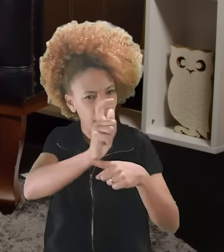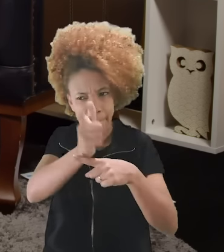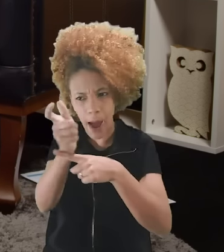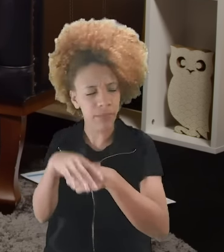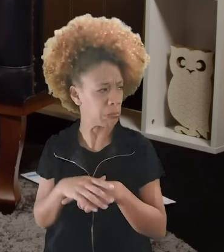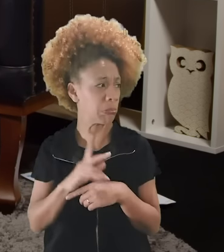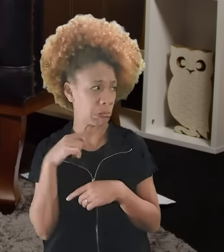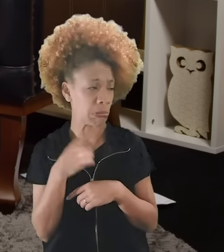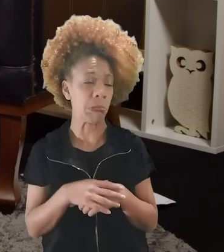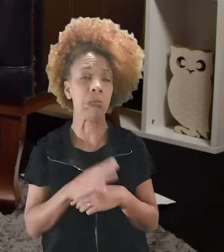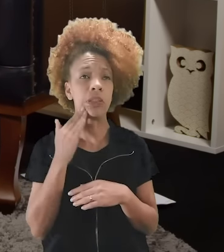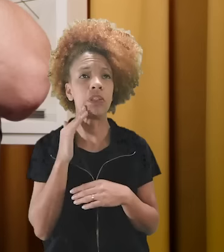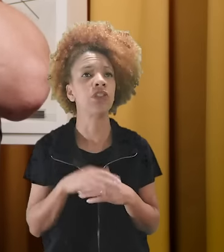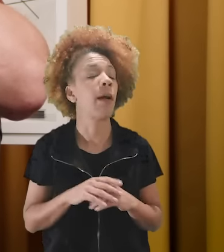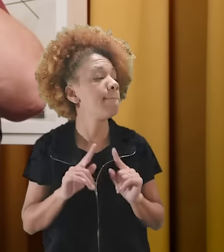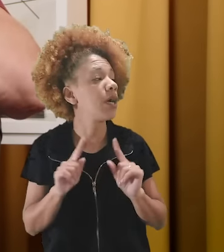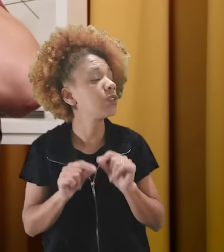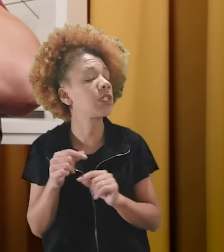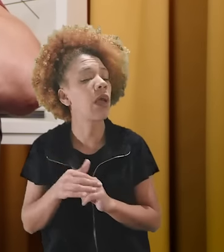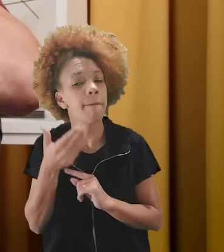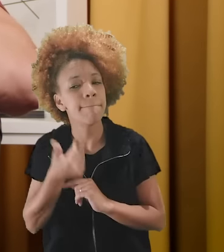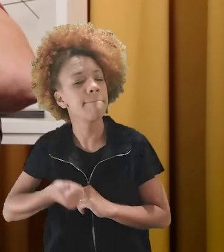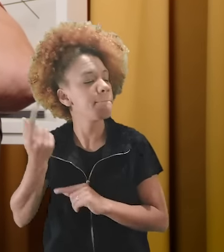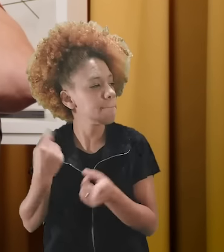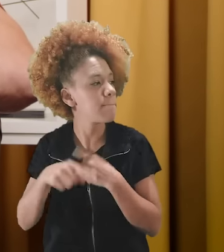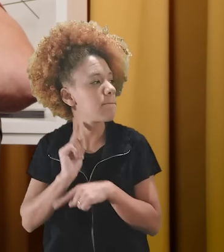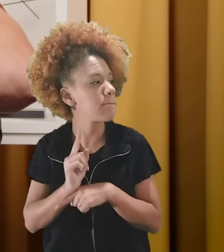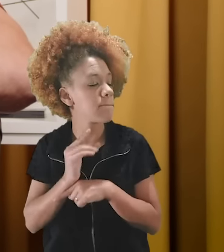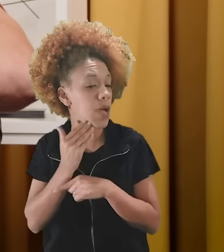olha que louco e tal entendi e aí o cara que se destaca ele vai para fora ele vai para losanges